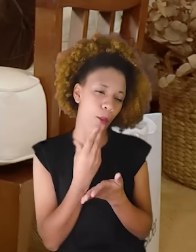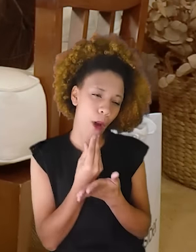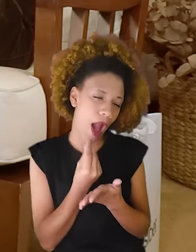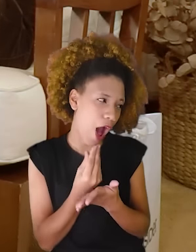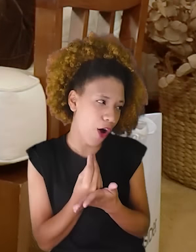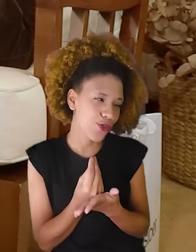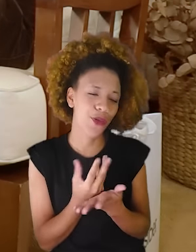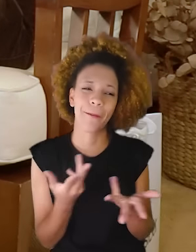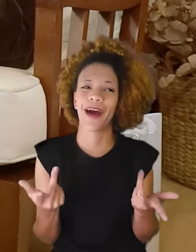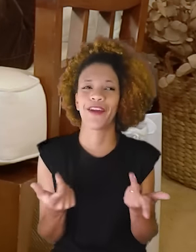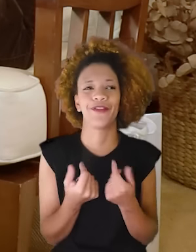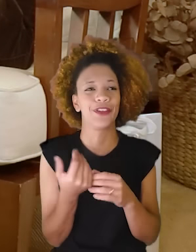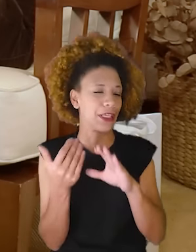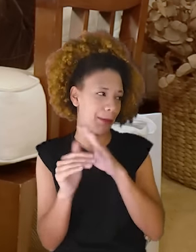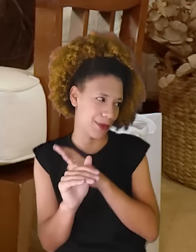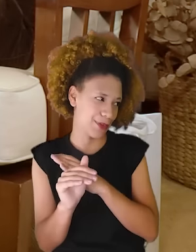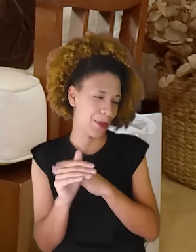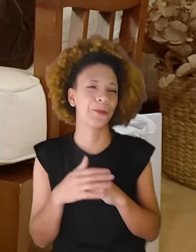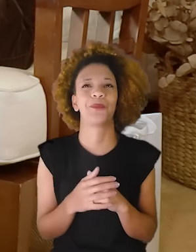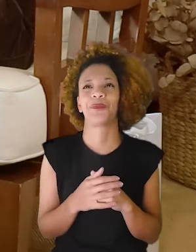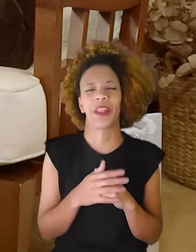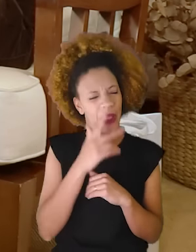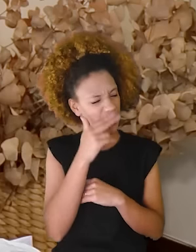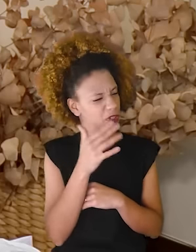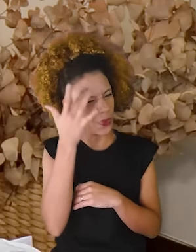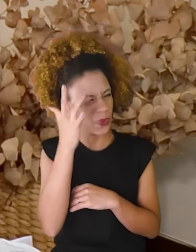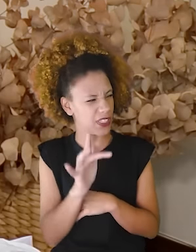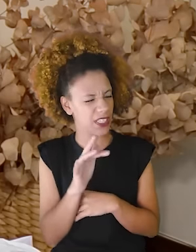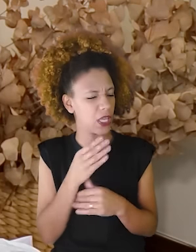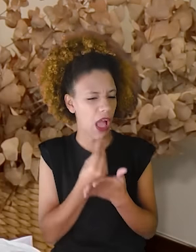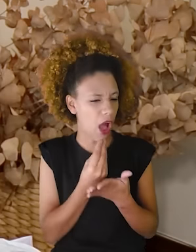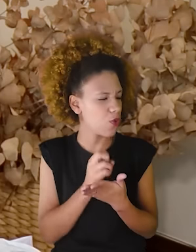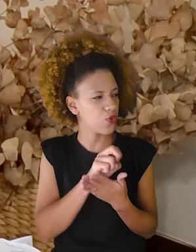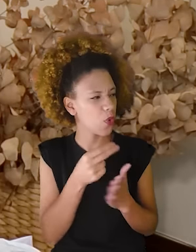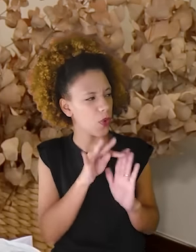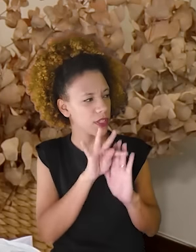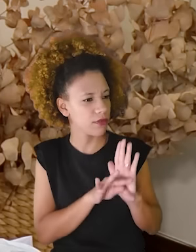maravilhoso que você mandou para minha produtora eu acho não sei se foi áudio inscrito que falaram